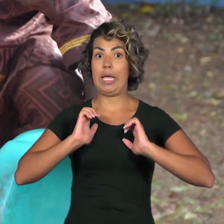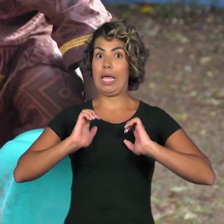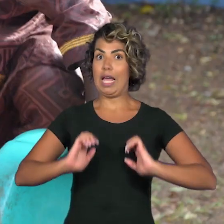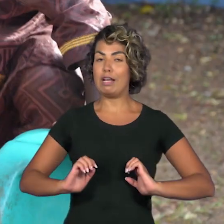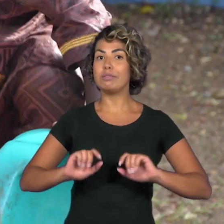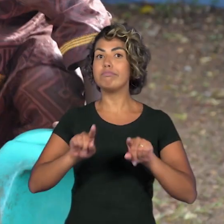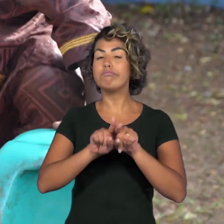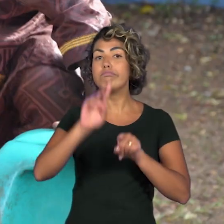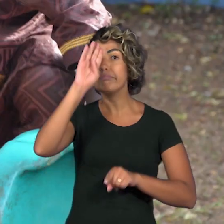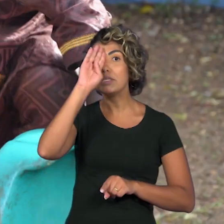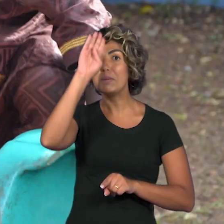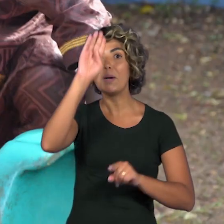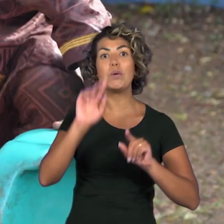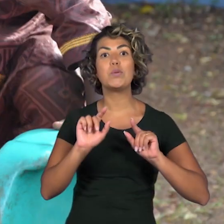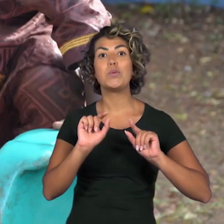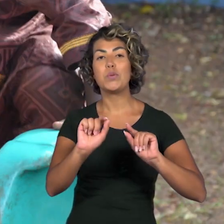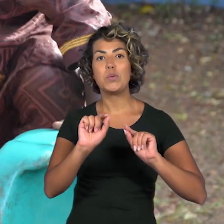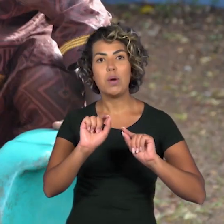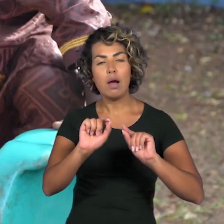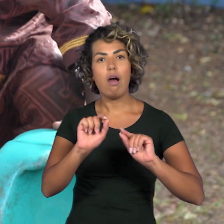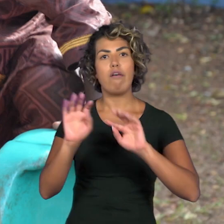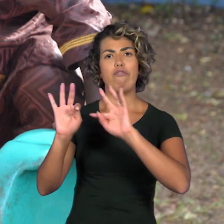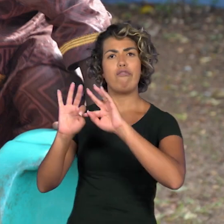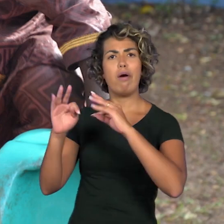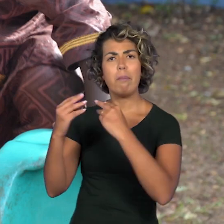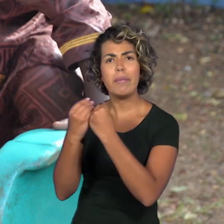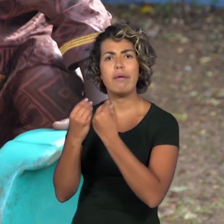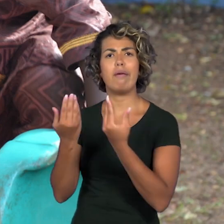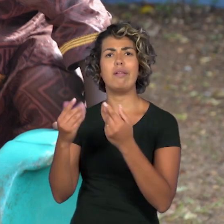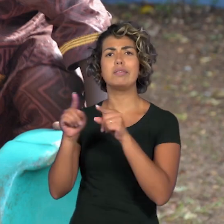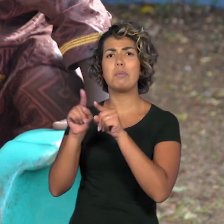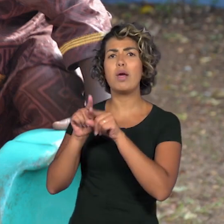E, ESPECIALMENTE, AFETO NO ACOLHIMENTO CONSTANTE